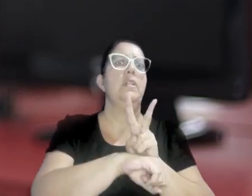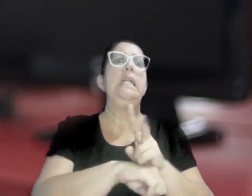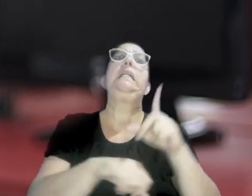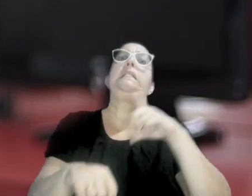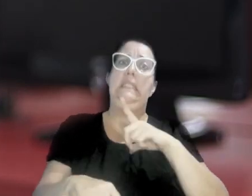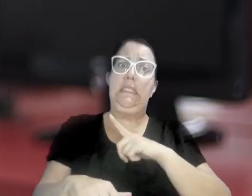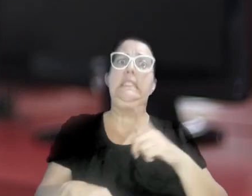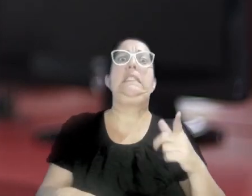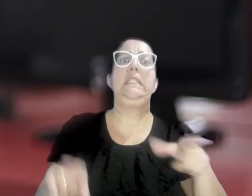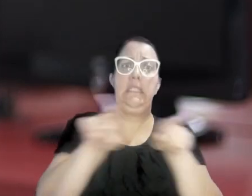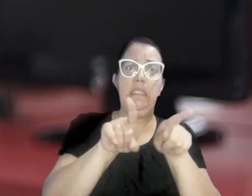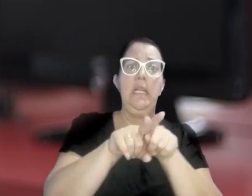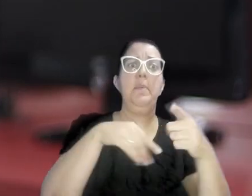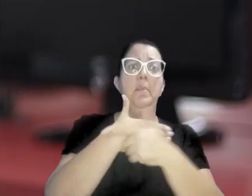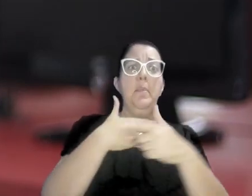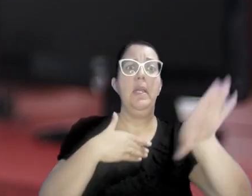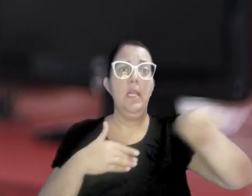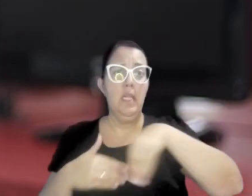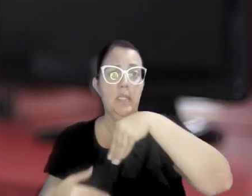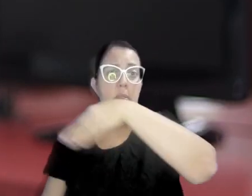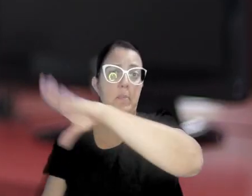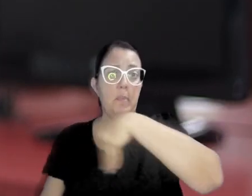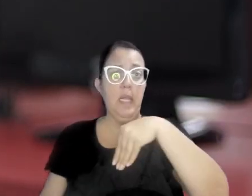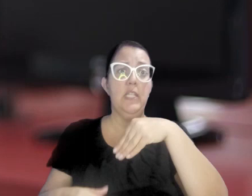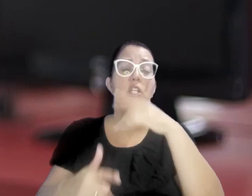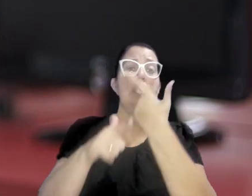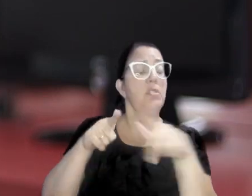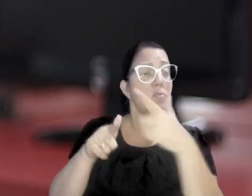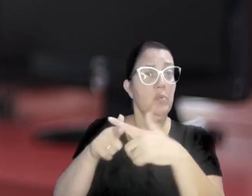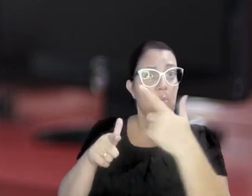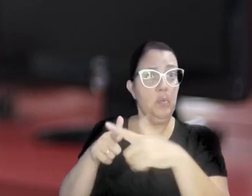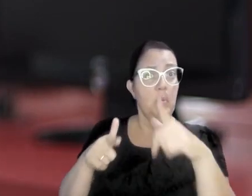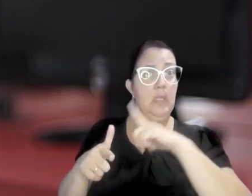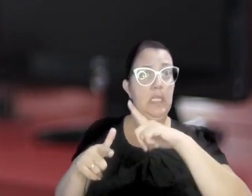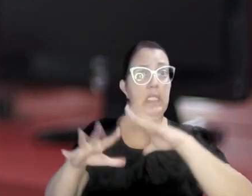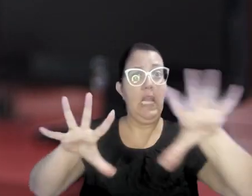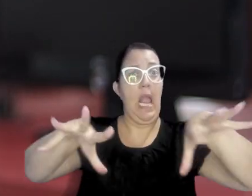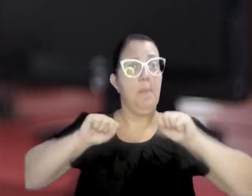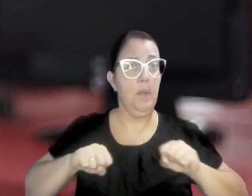ela também acaba tendo o papel de mediação dos conflitos que envolvem a apropriação da natureza.